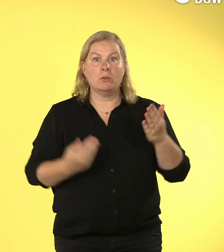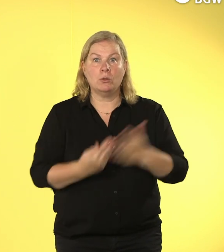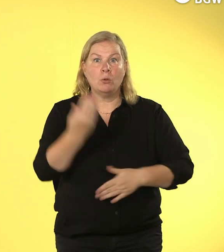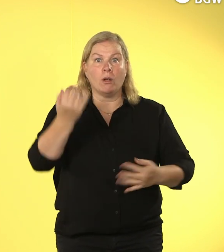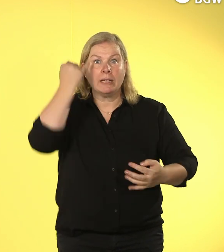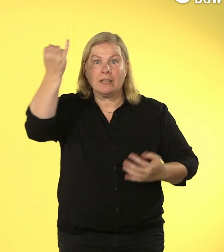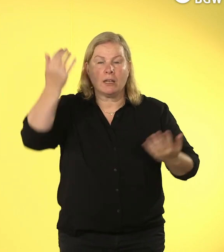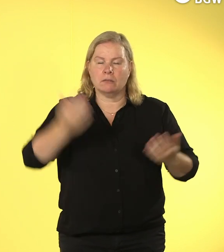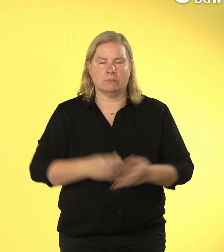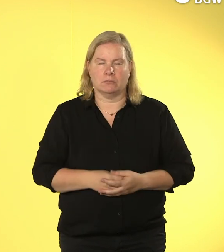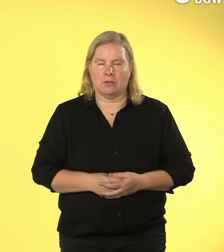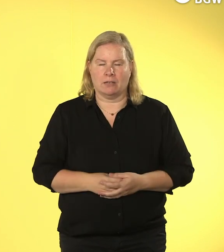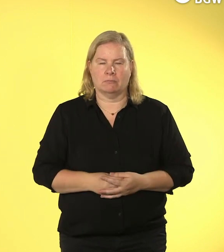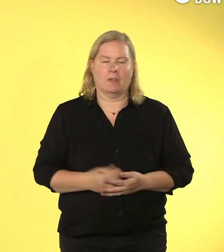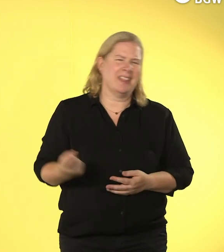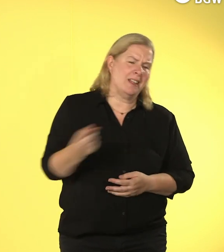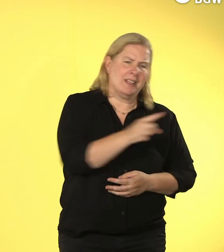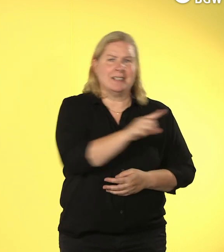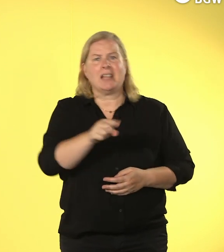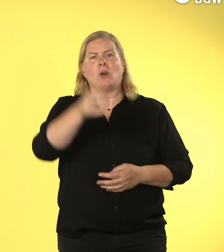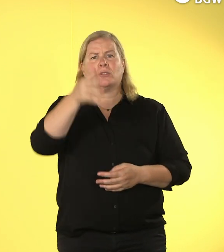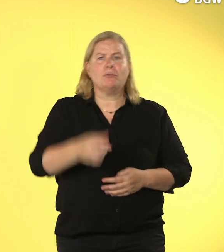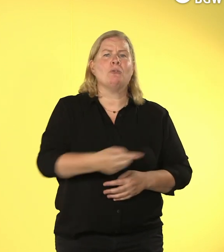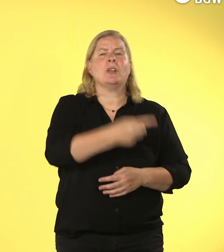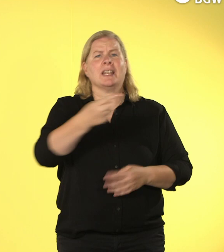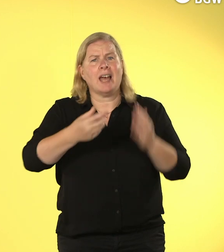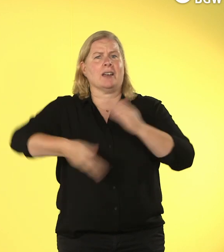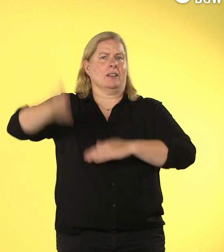Vor 1500 Jahren wusste Benedikt von Nursia,